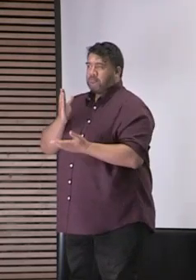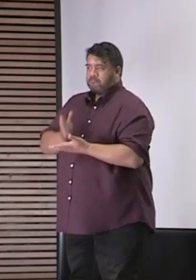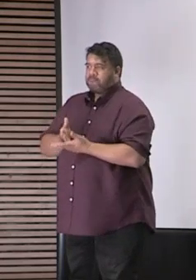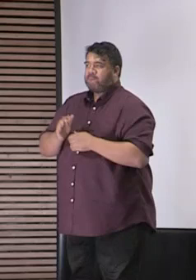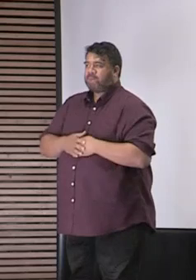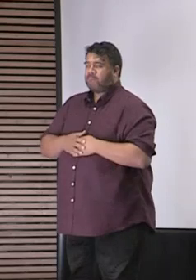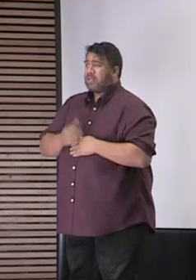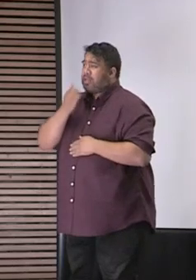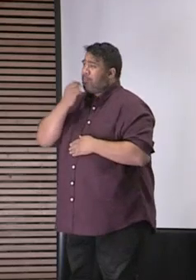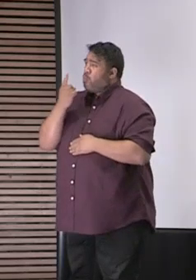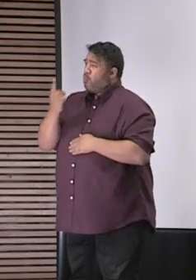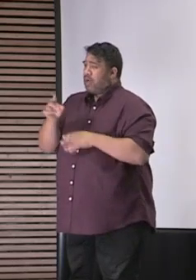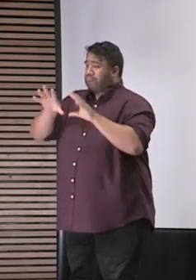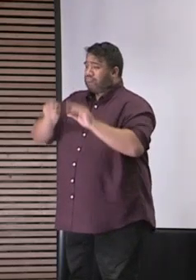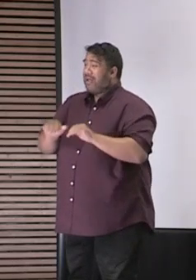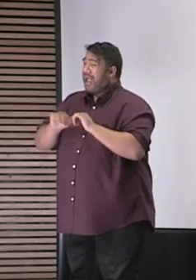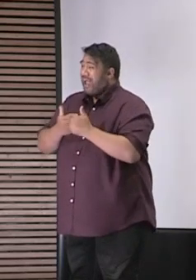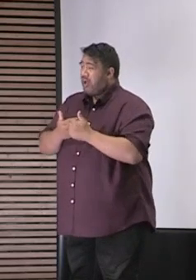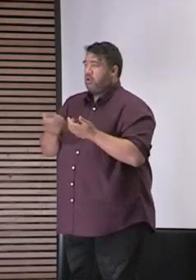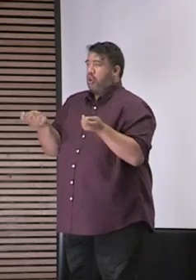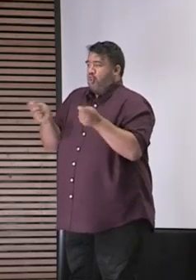es esa ventana de oportunidad para tratar de detener la